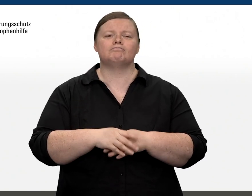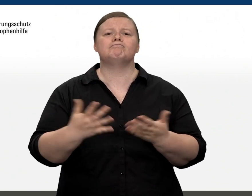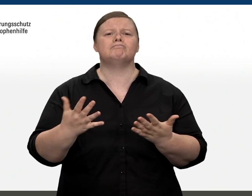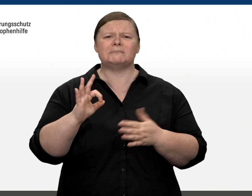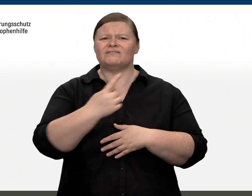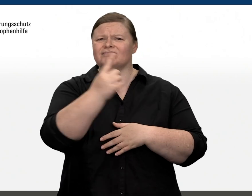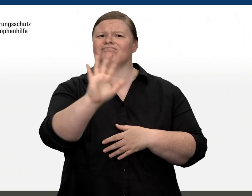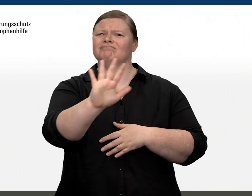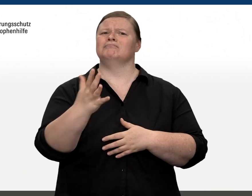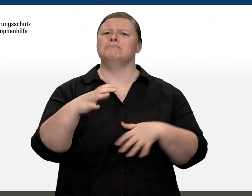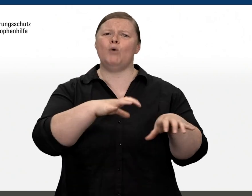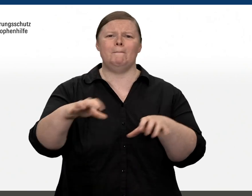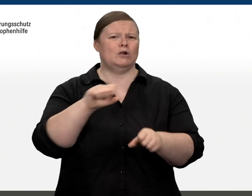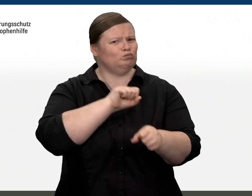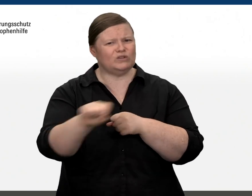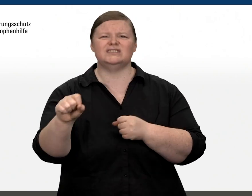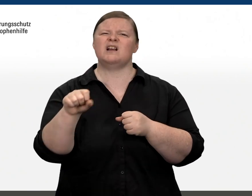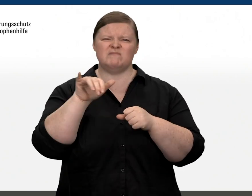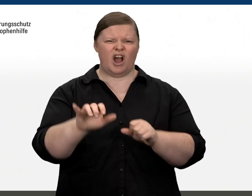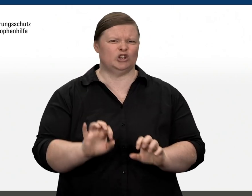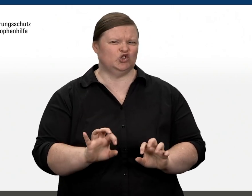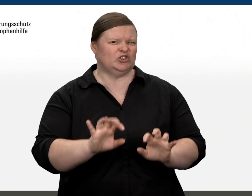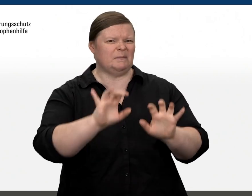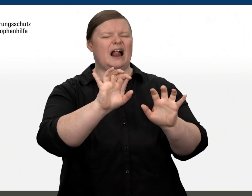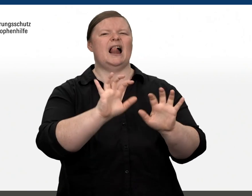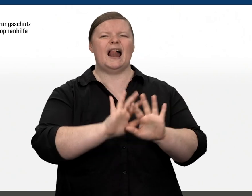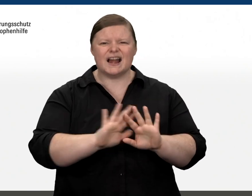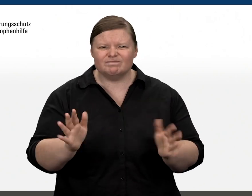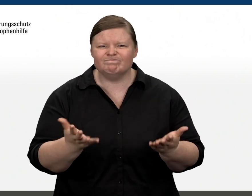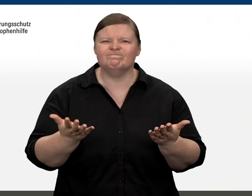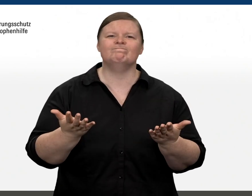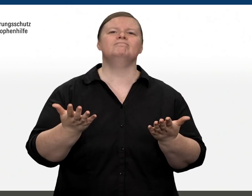Falls Ihre Möbel trotzdem von Schimmel befallen wurden